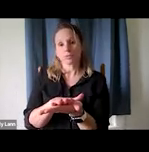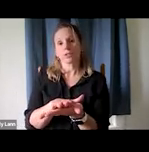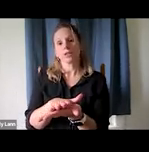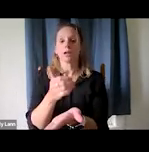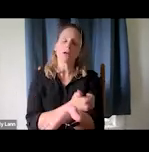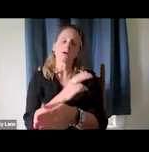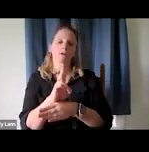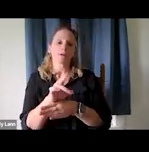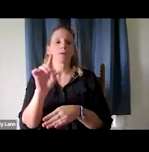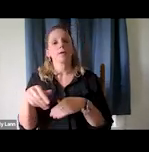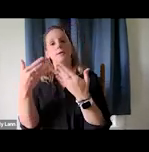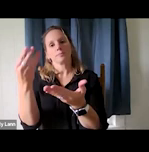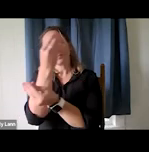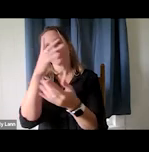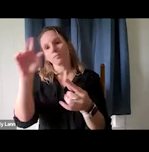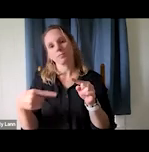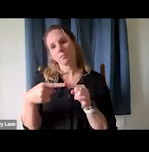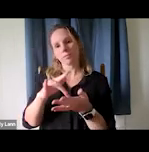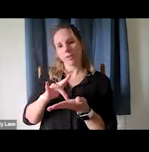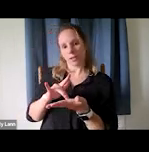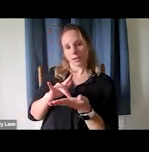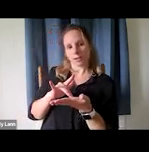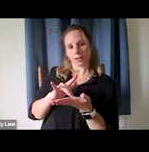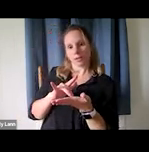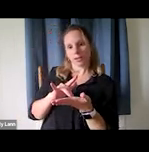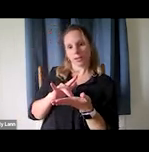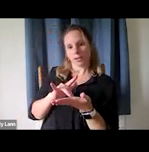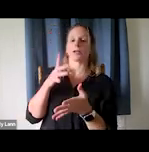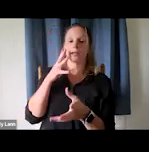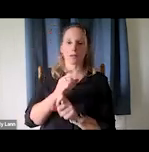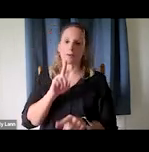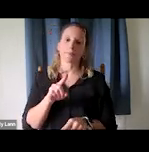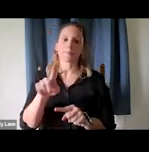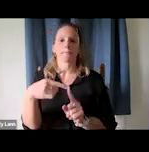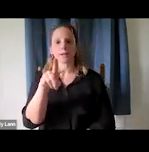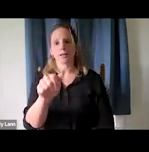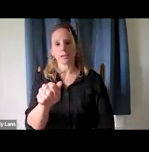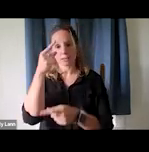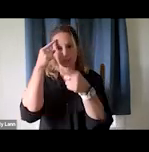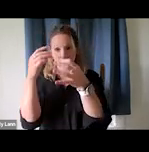y proporcionar información en el informe de resumen médico que ayude a los Servicios de Determinación de Discapacidad